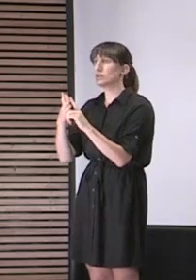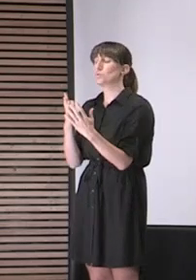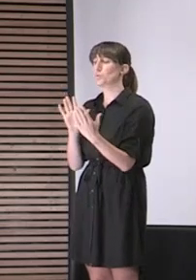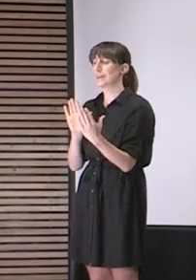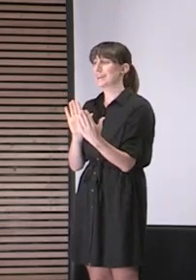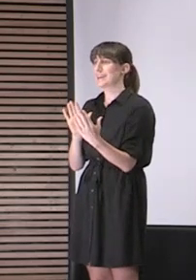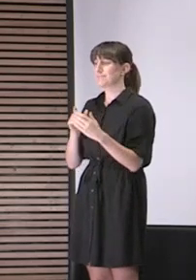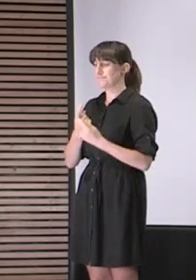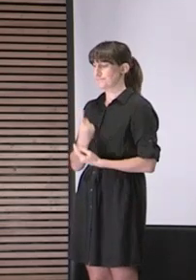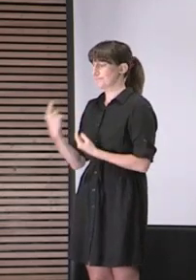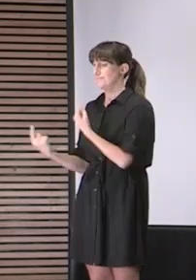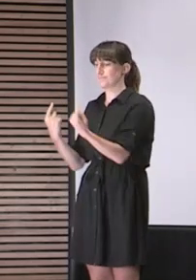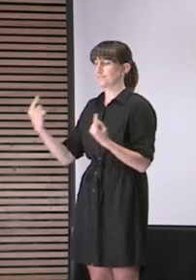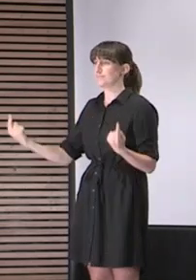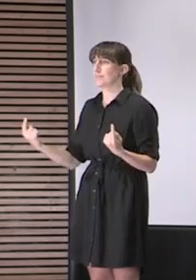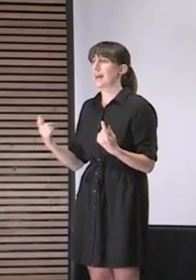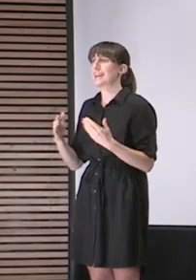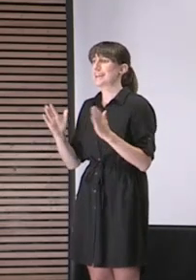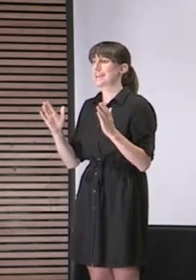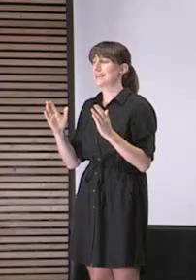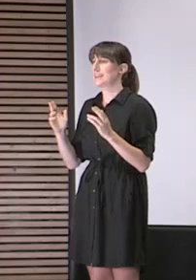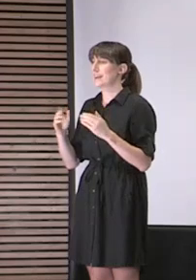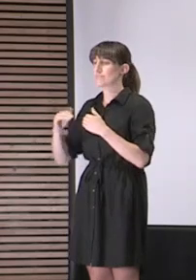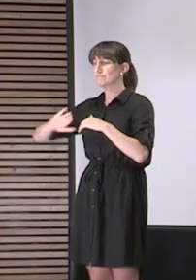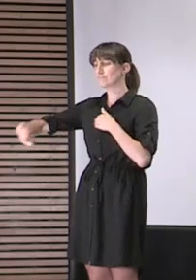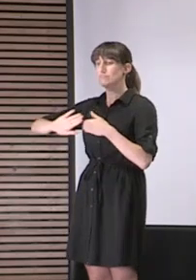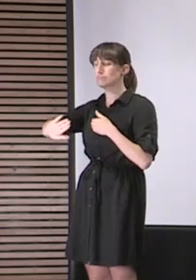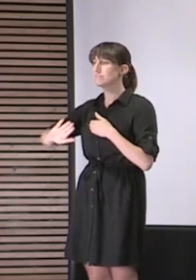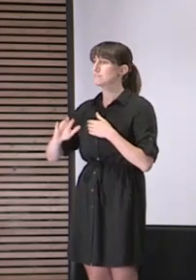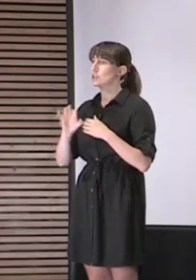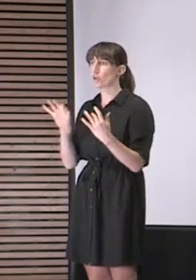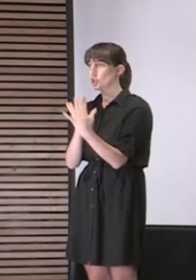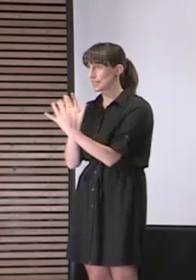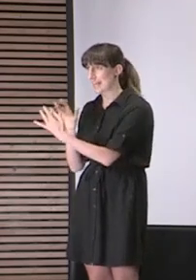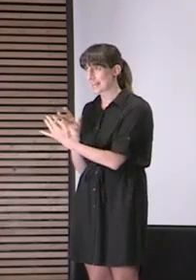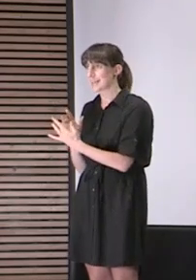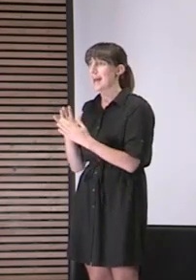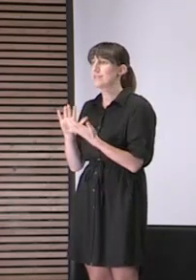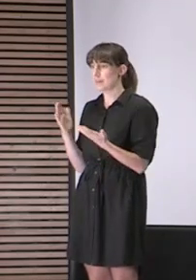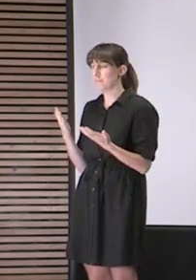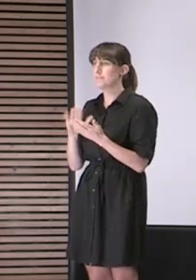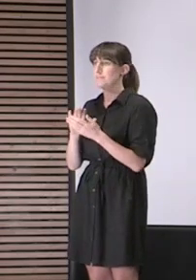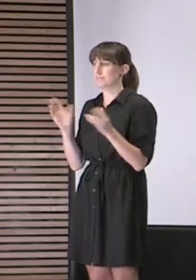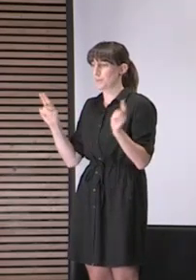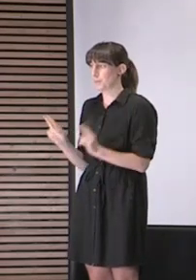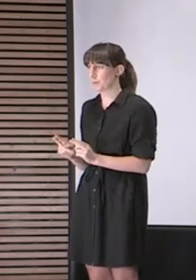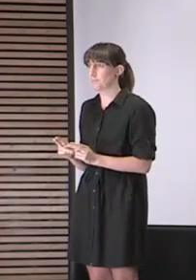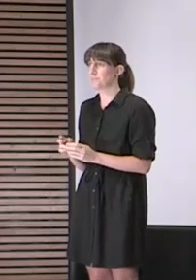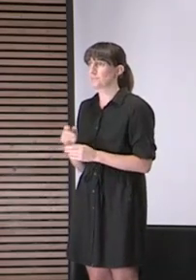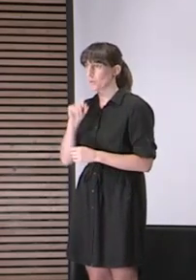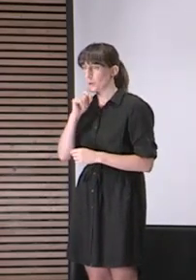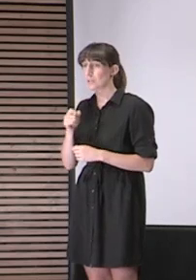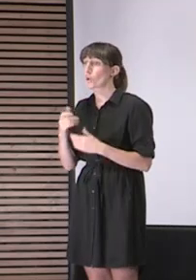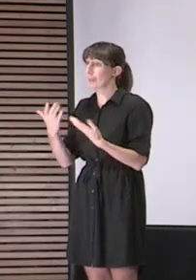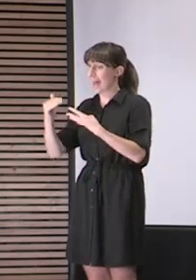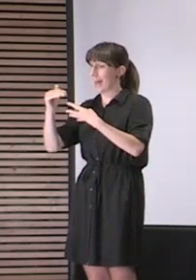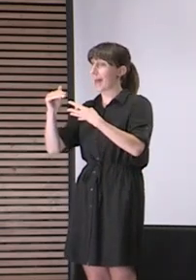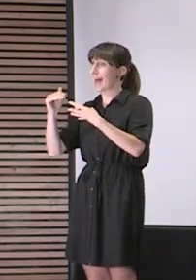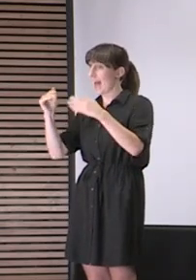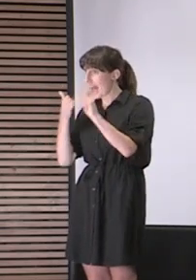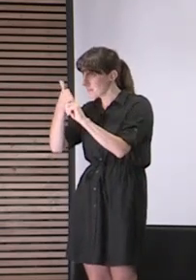neozelandeses, en relación con